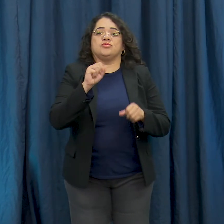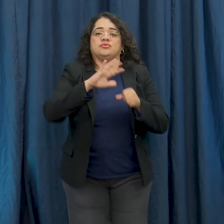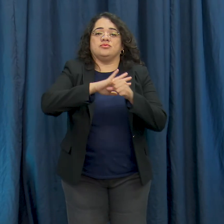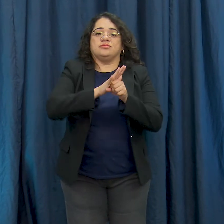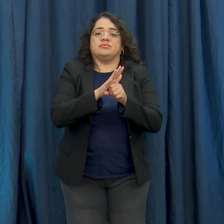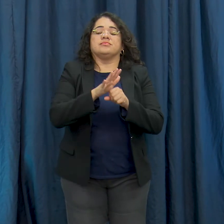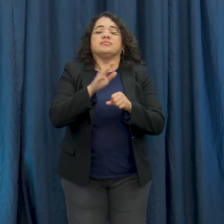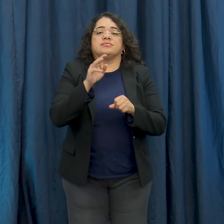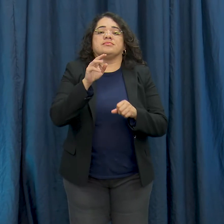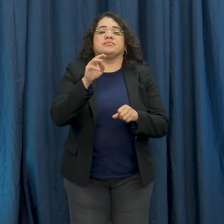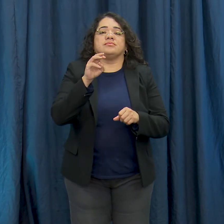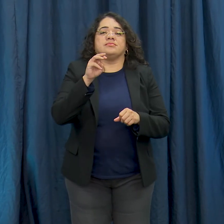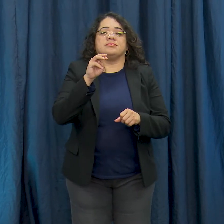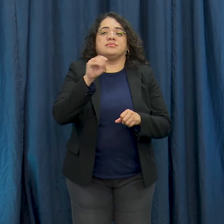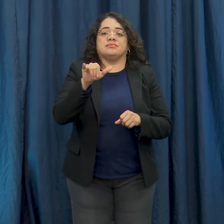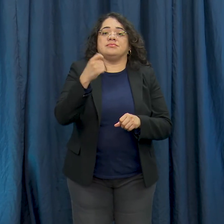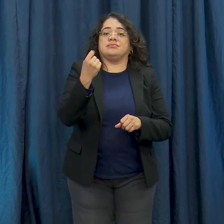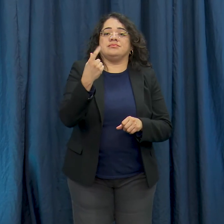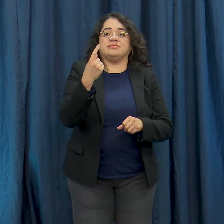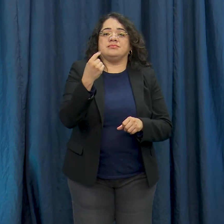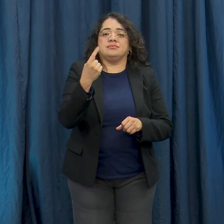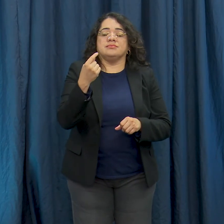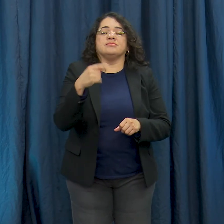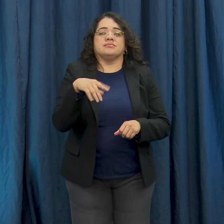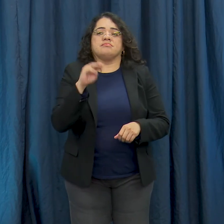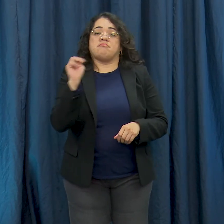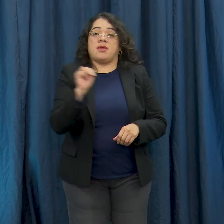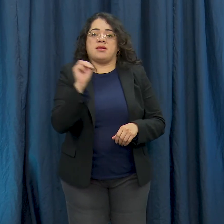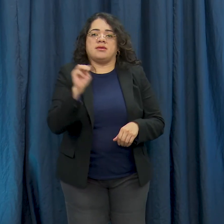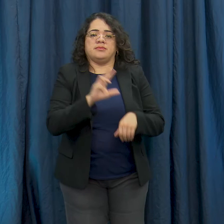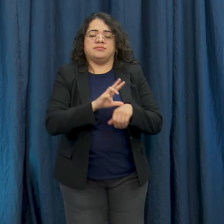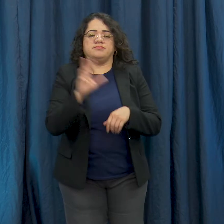costumbre comenzamos con actualización de nuestros números un total de